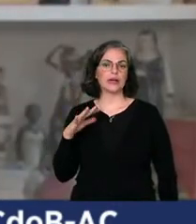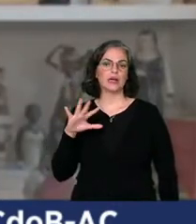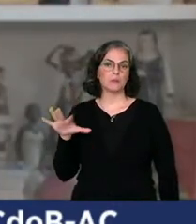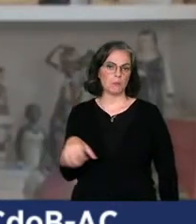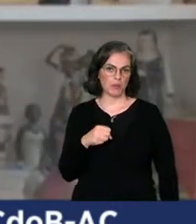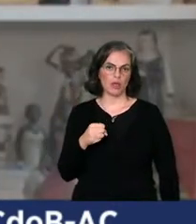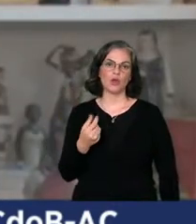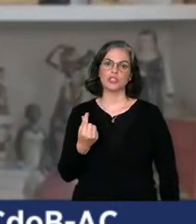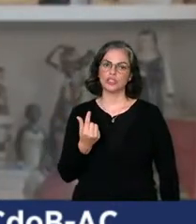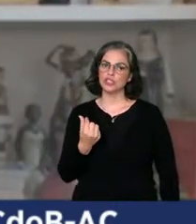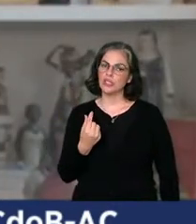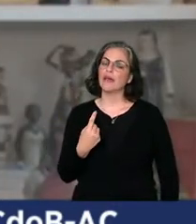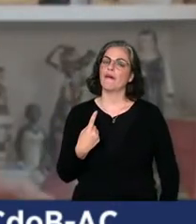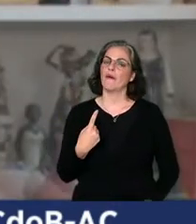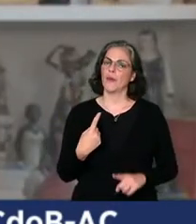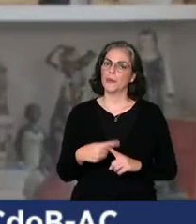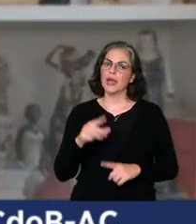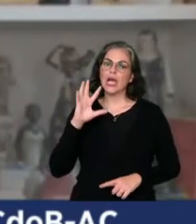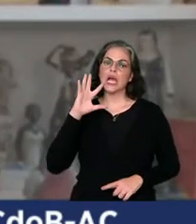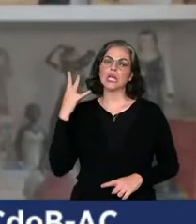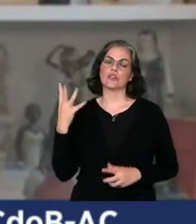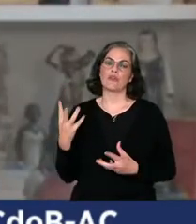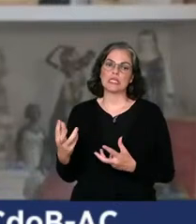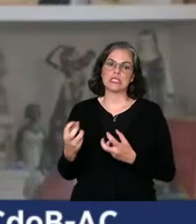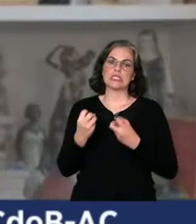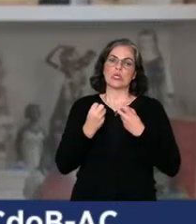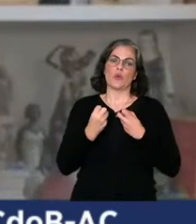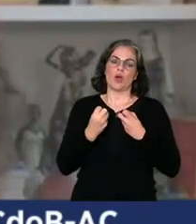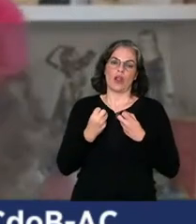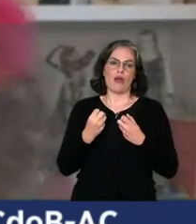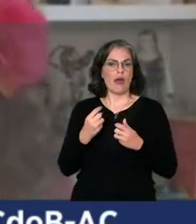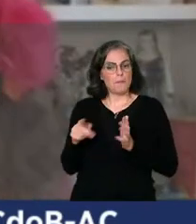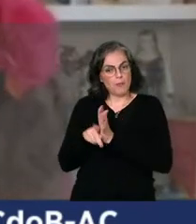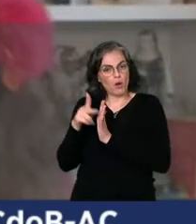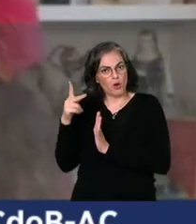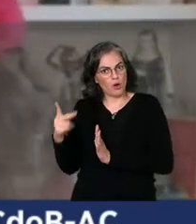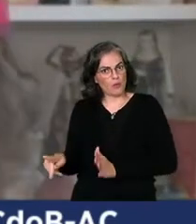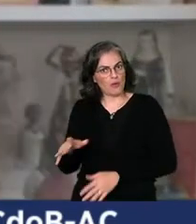DOS FAZEDORSO DA CULTURA. O DINHEIRO TINHA SIDO USURPADO QUANDO O GOVERNO RESOLVEU CONTIGENCIAR UM RECURSO QUE É